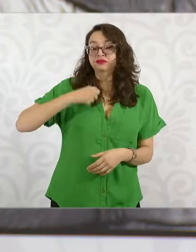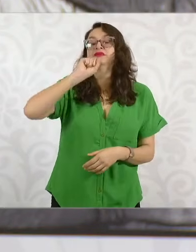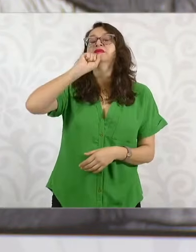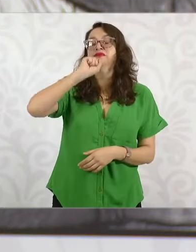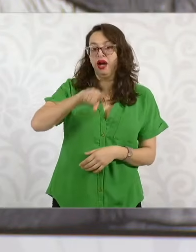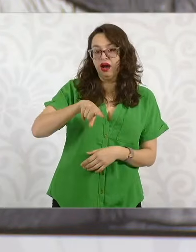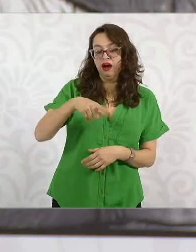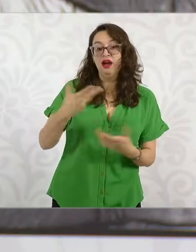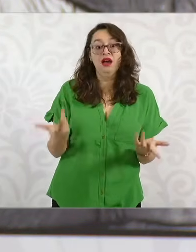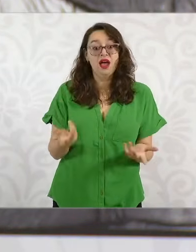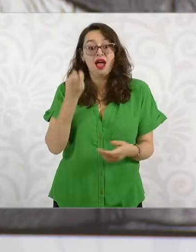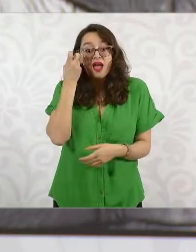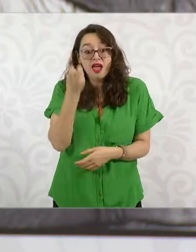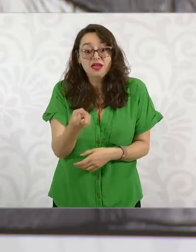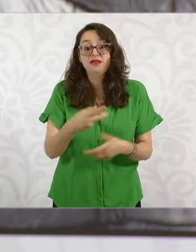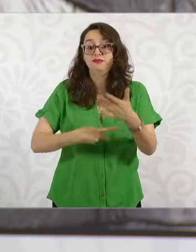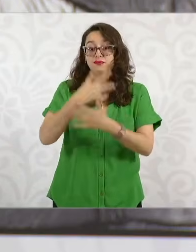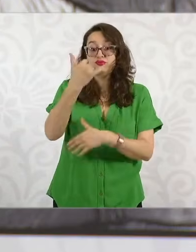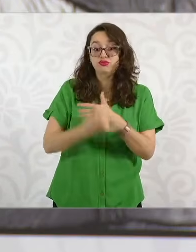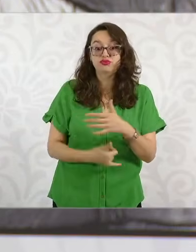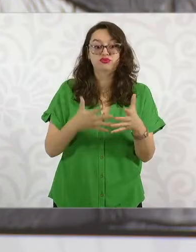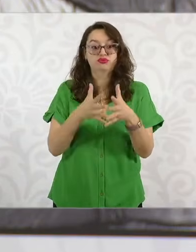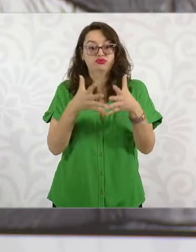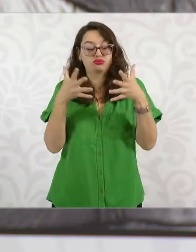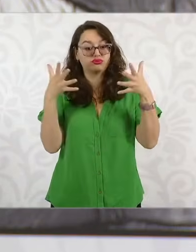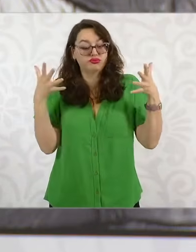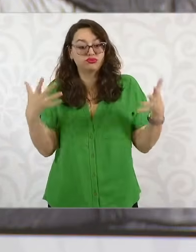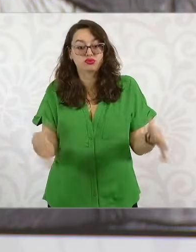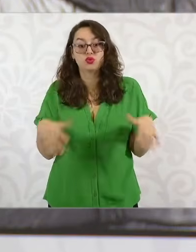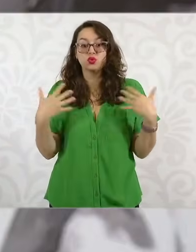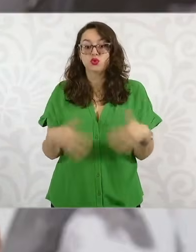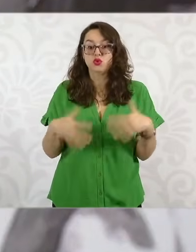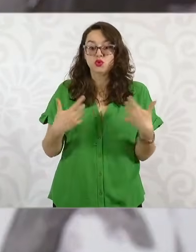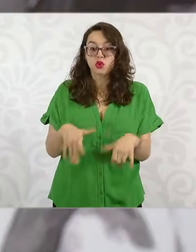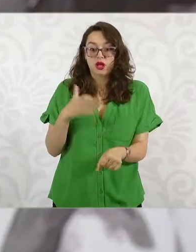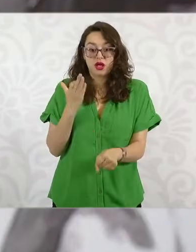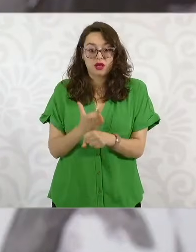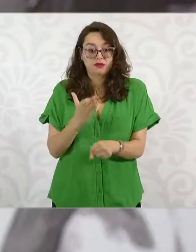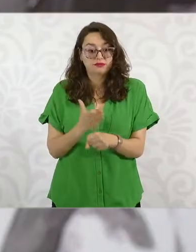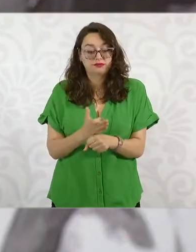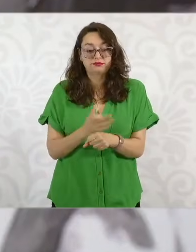Los proyectos que tenemos son grandes. México está en un momento transversal de poder